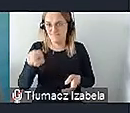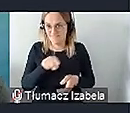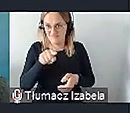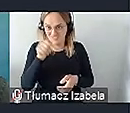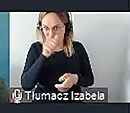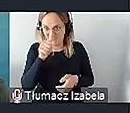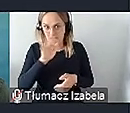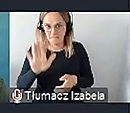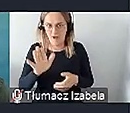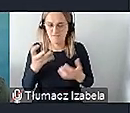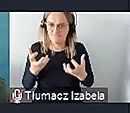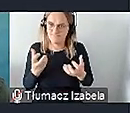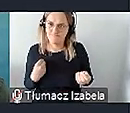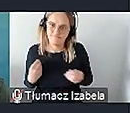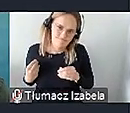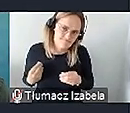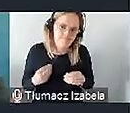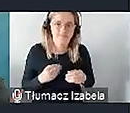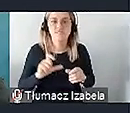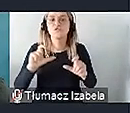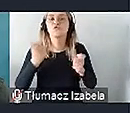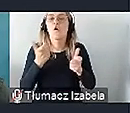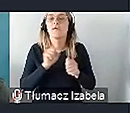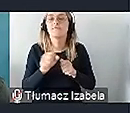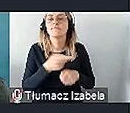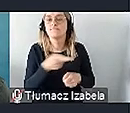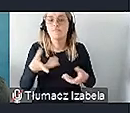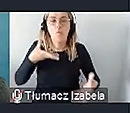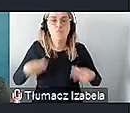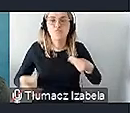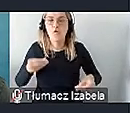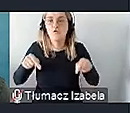Chciałem państwa zapytać, co jest dla państwa tym błotkiem dzisiaj na szkoleniu.